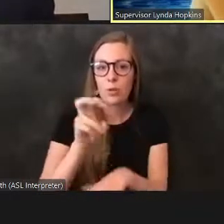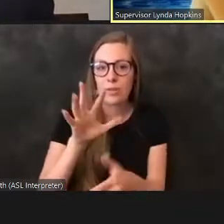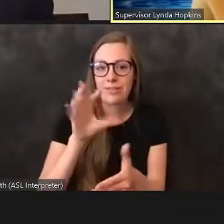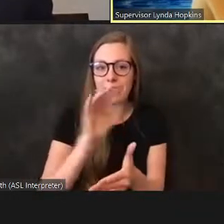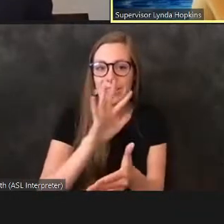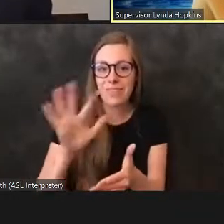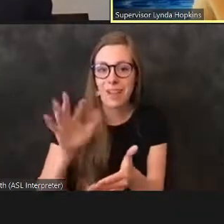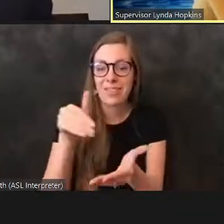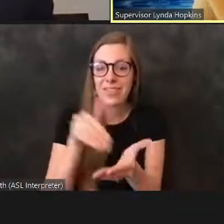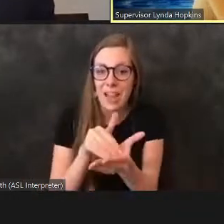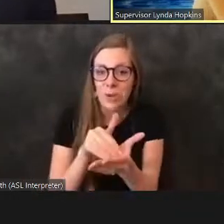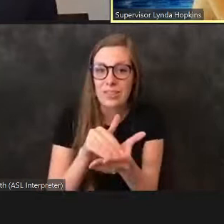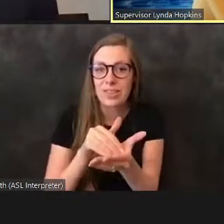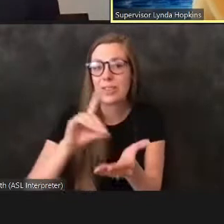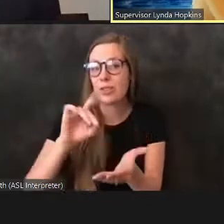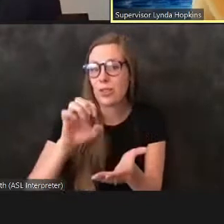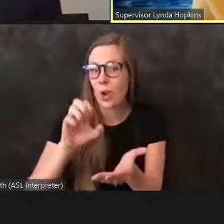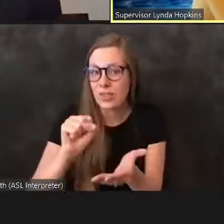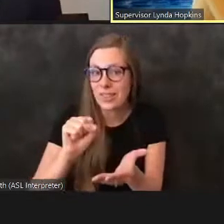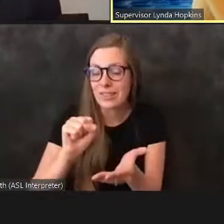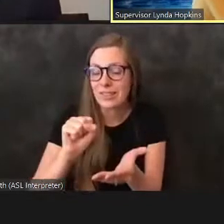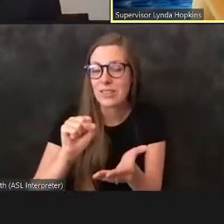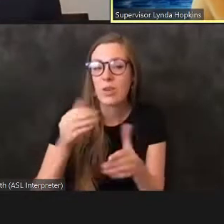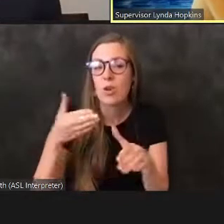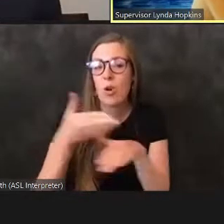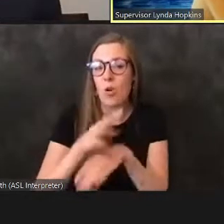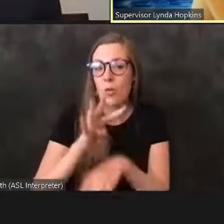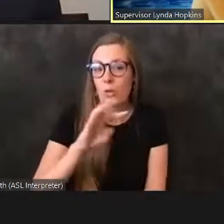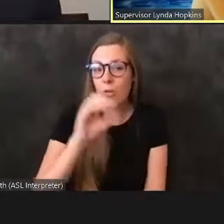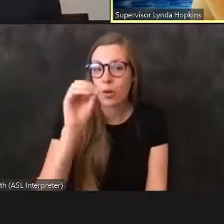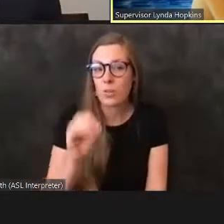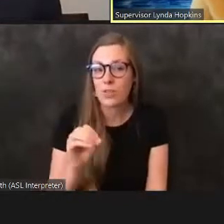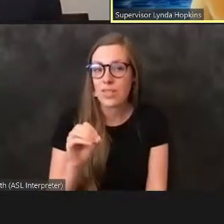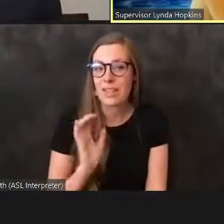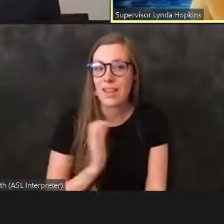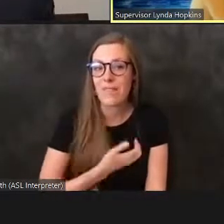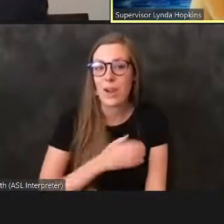hemos administrado más de 250 5000 dosis y más de 40 por ciento de nuestra población